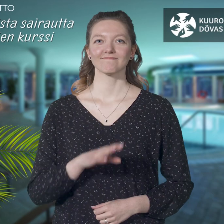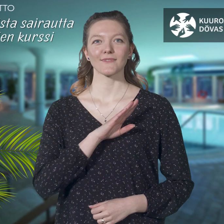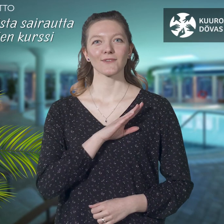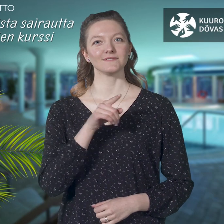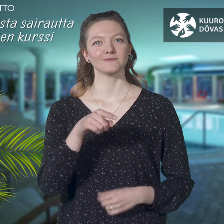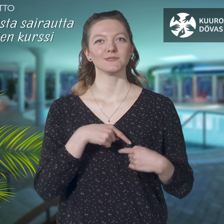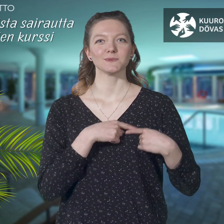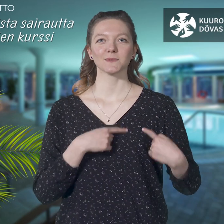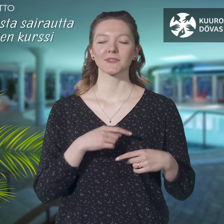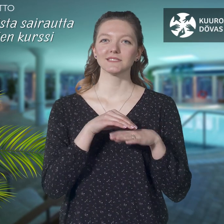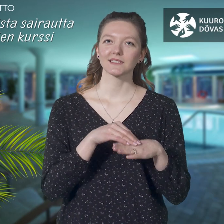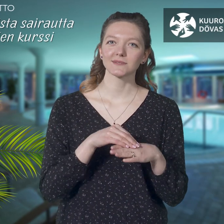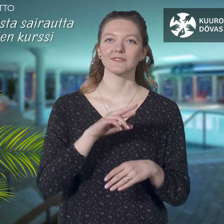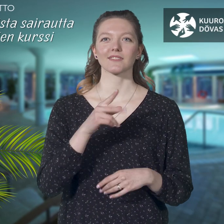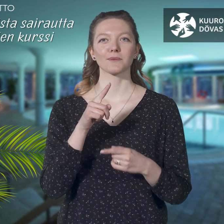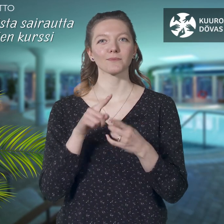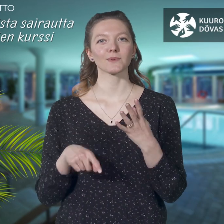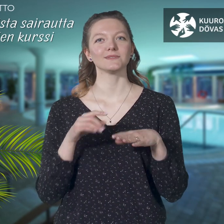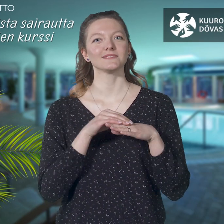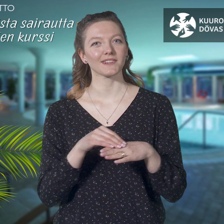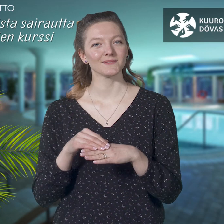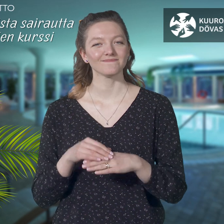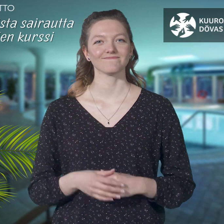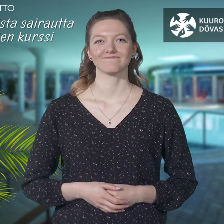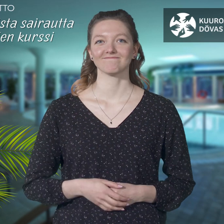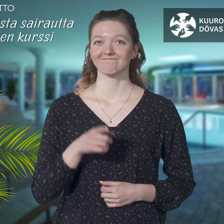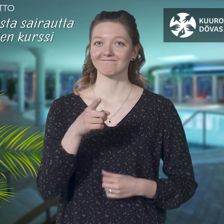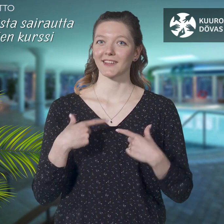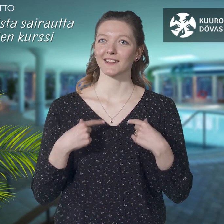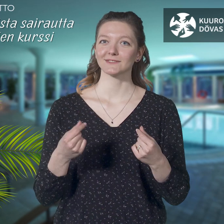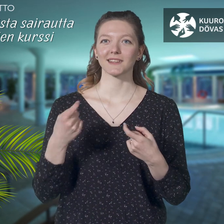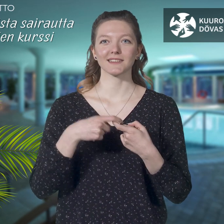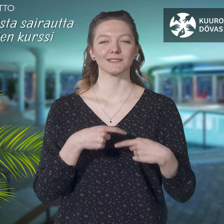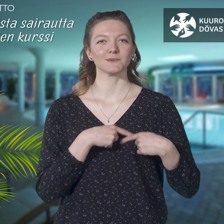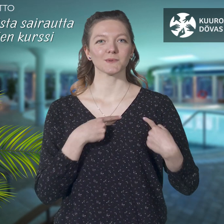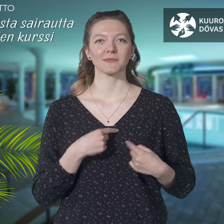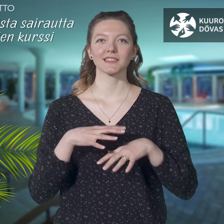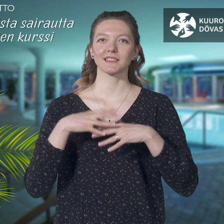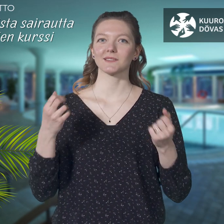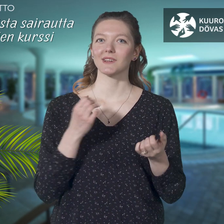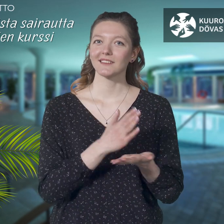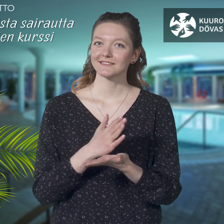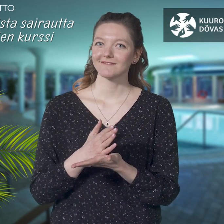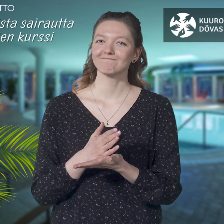Onko sinulla sydänsairaus tai jokin muu sairaus? Entä oletko kiinnostunut sydämen terveyteen liittyvistä asioista?